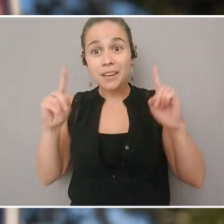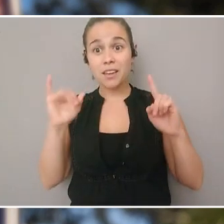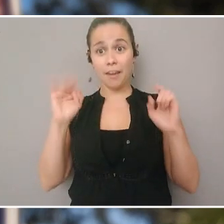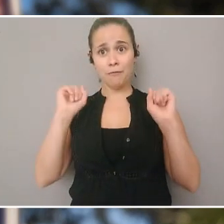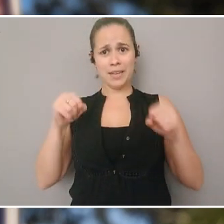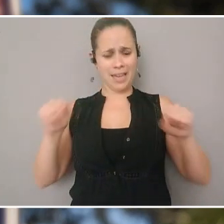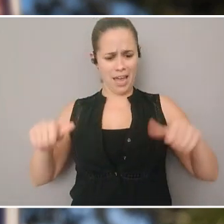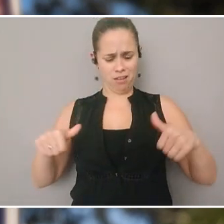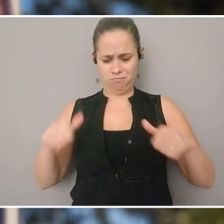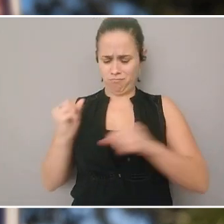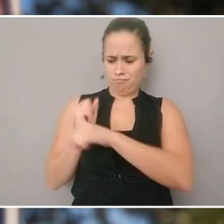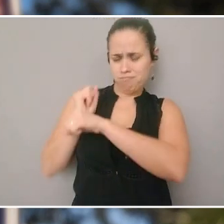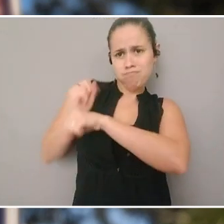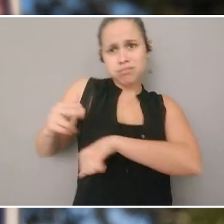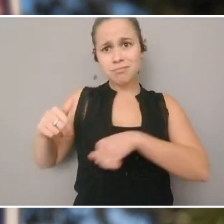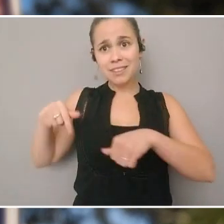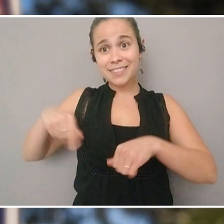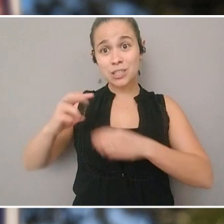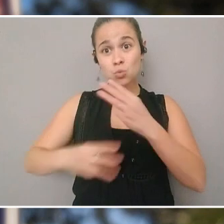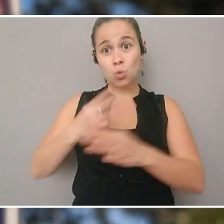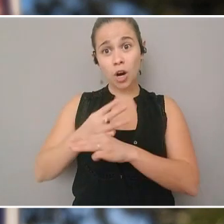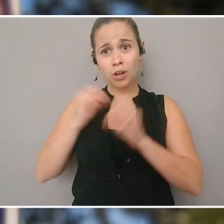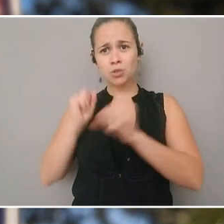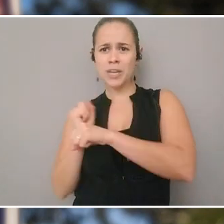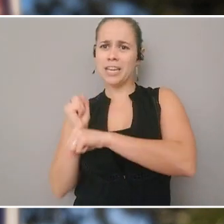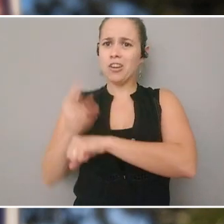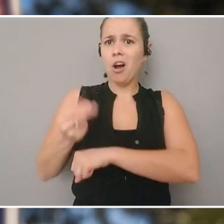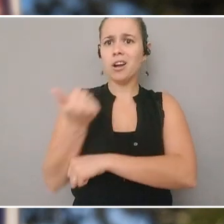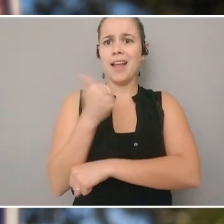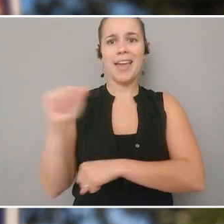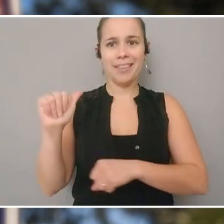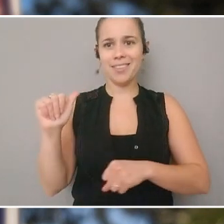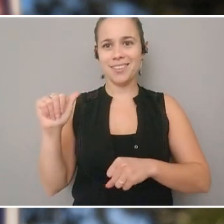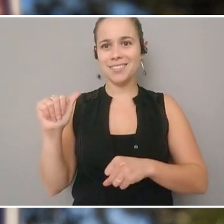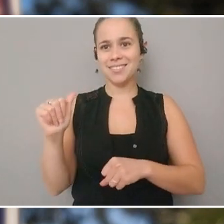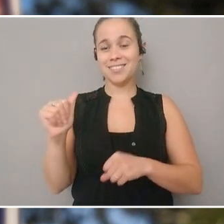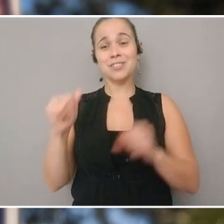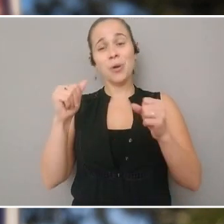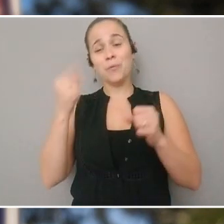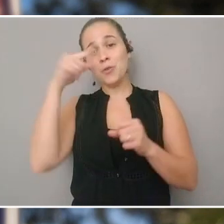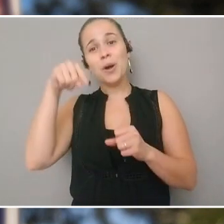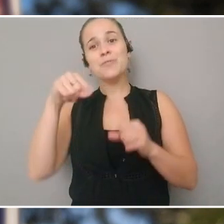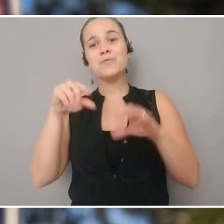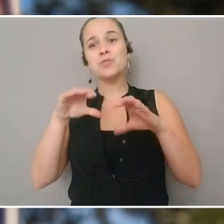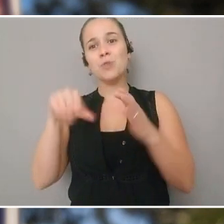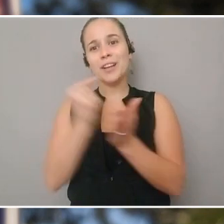podemos conquistar cualquier cosa. Entonces a la